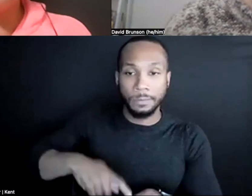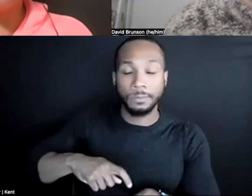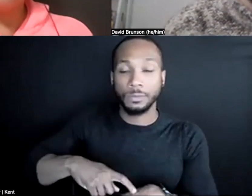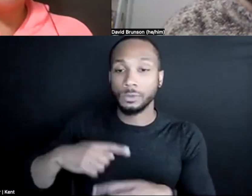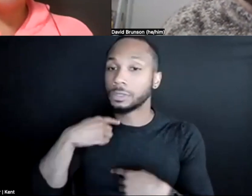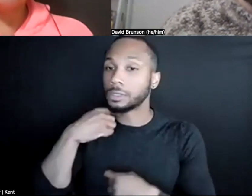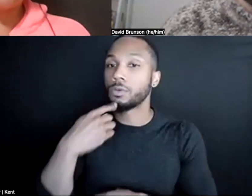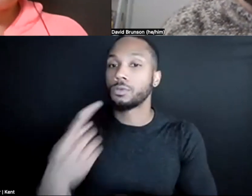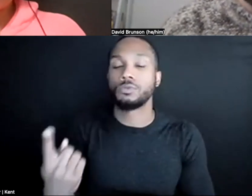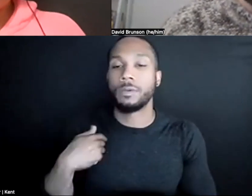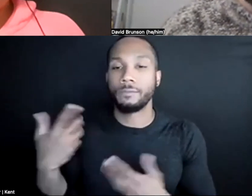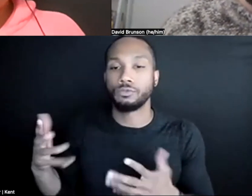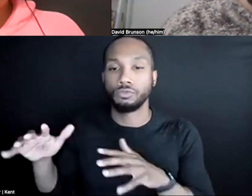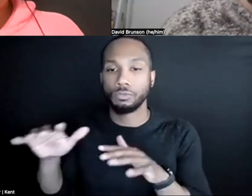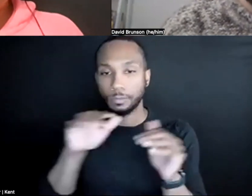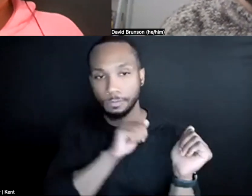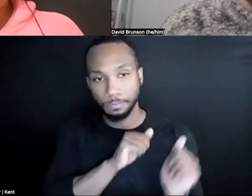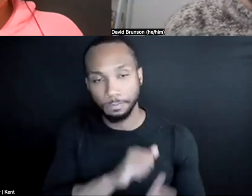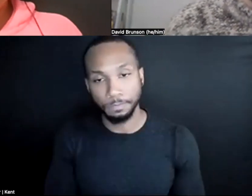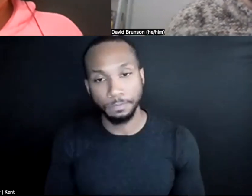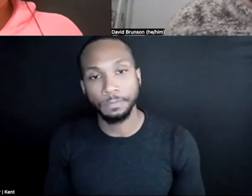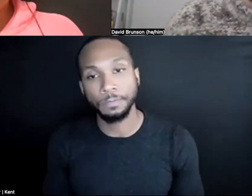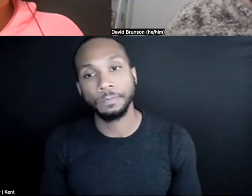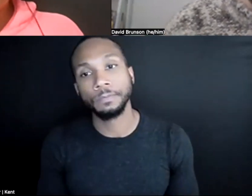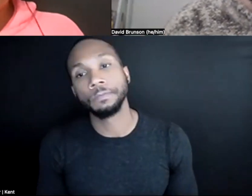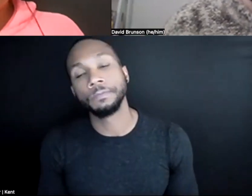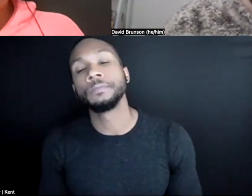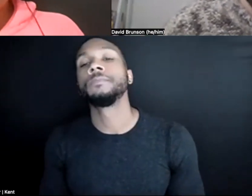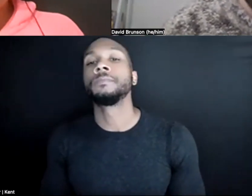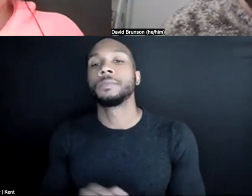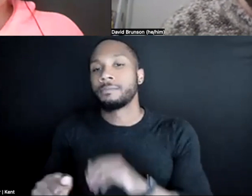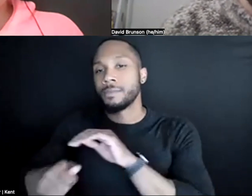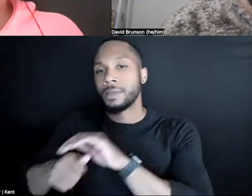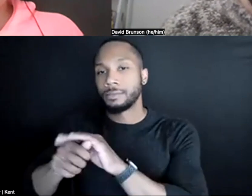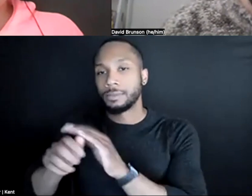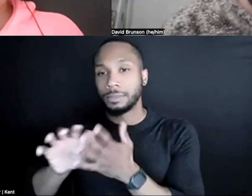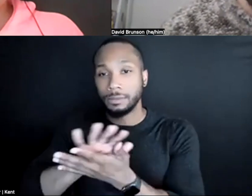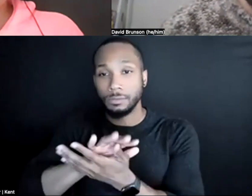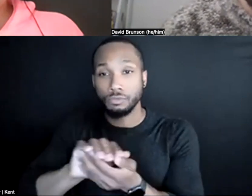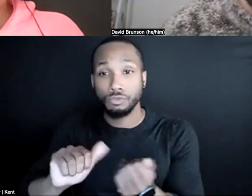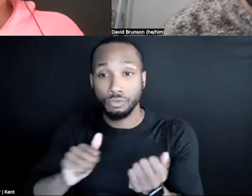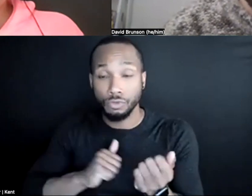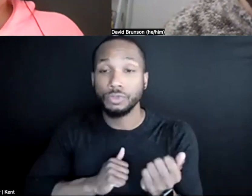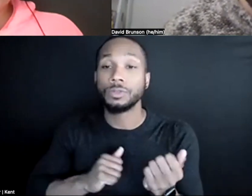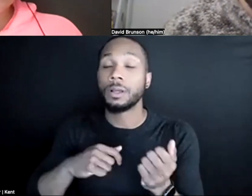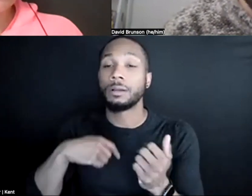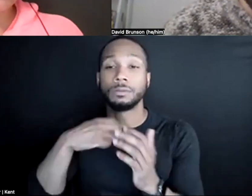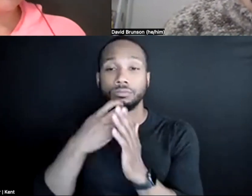que ya me he ido Hidden Damage I fall in drops over your tongue